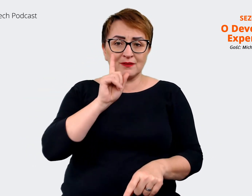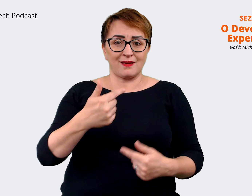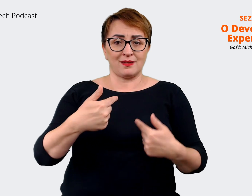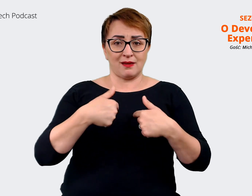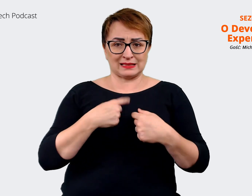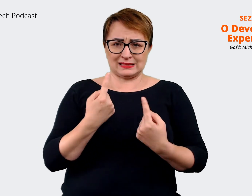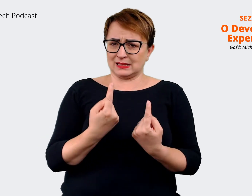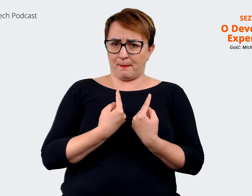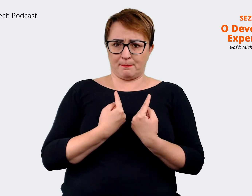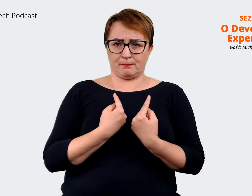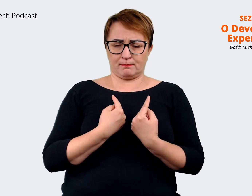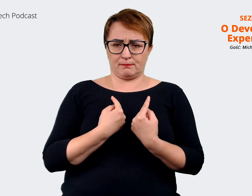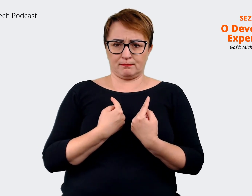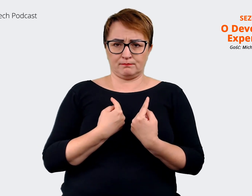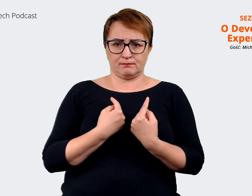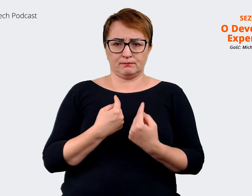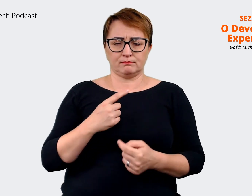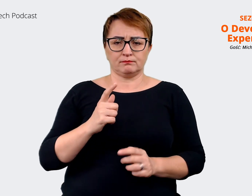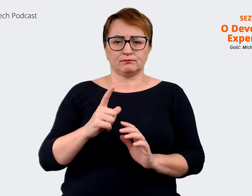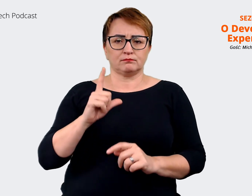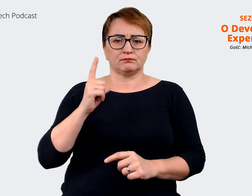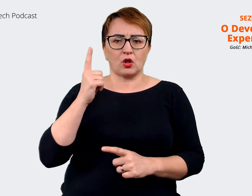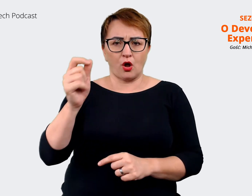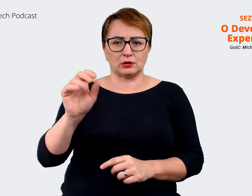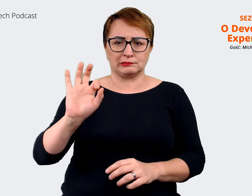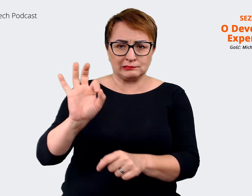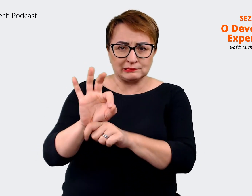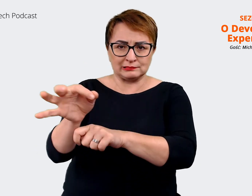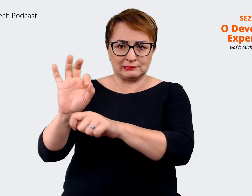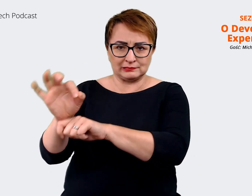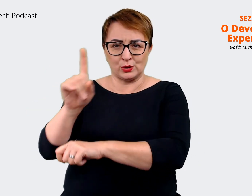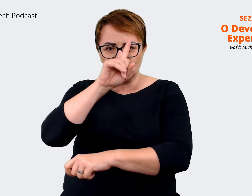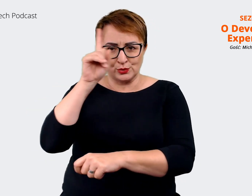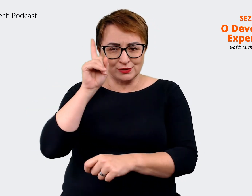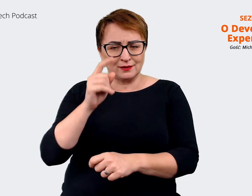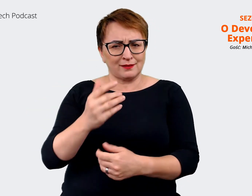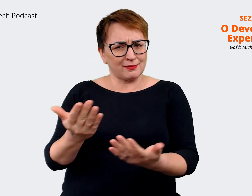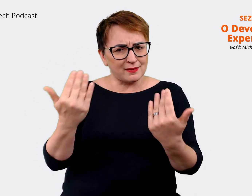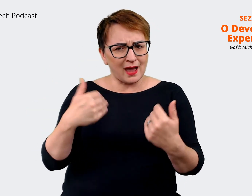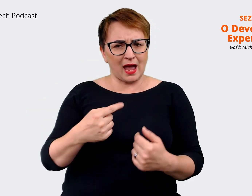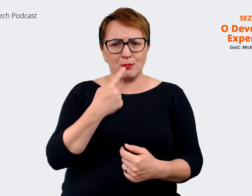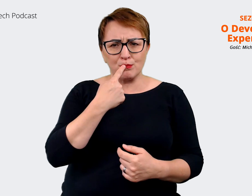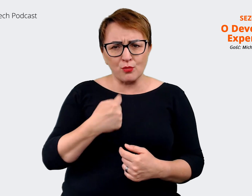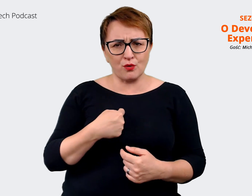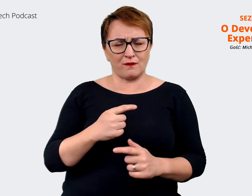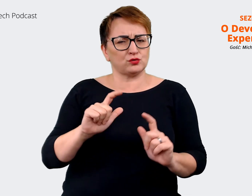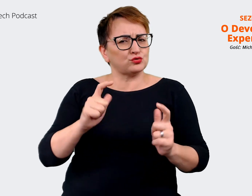naprawdę ja wychodzę czasem, może to, brutalnie mówiąc, gnębię ludzi o to, żeby powiedzieli to,